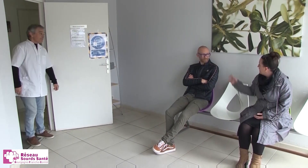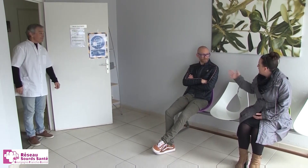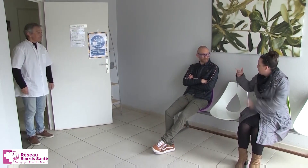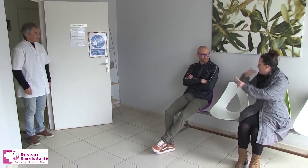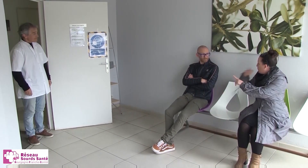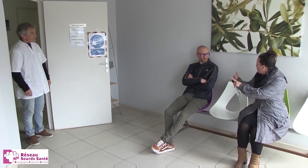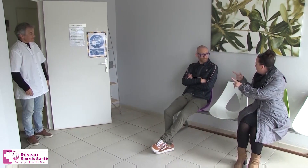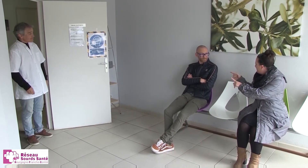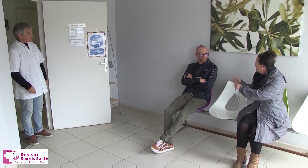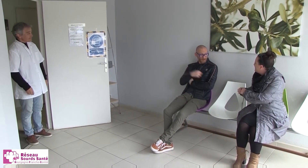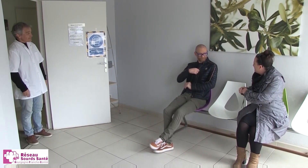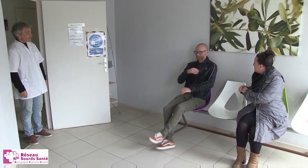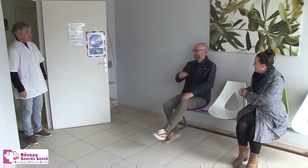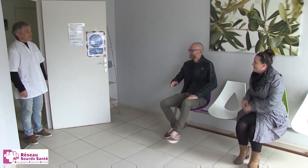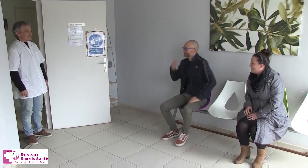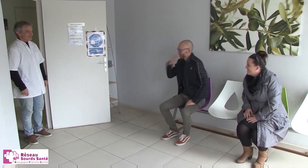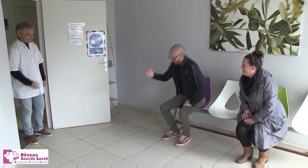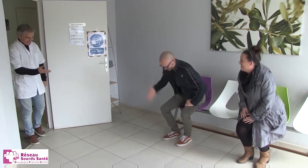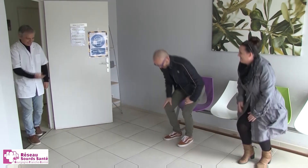Bonjour, c'est à vous C'est à moi ? Bonjour